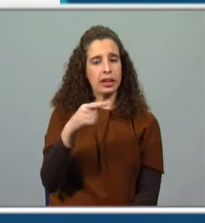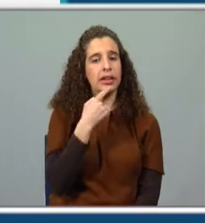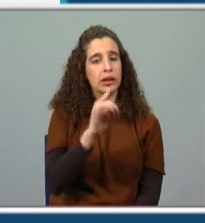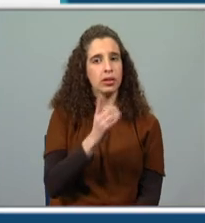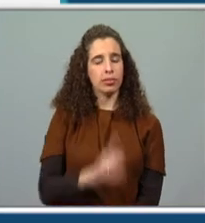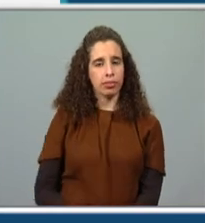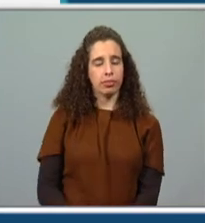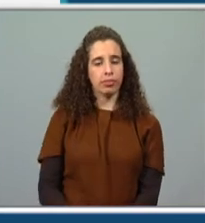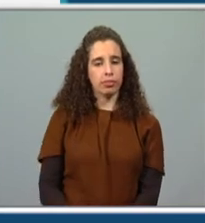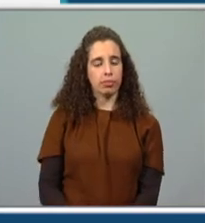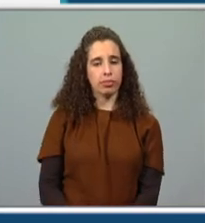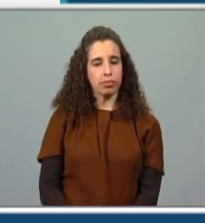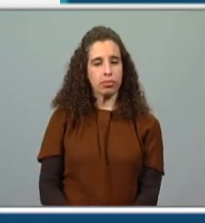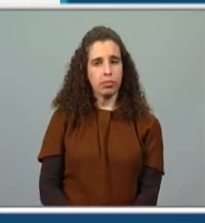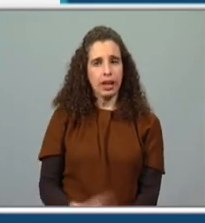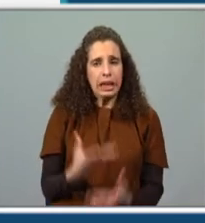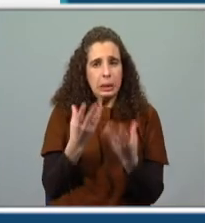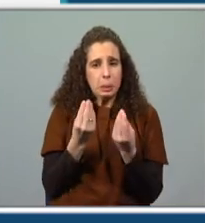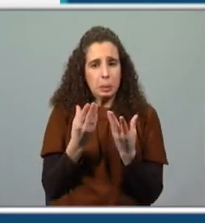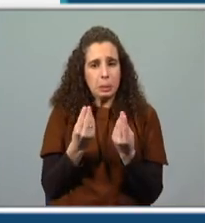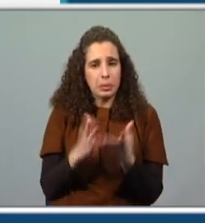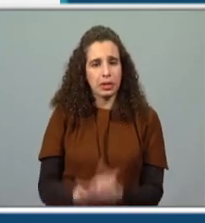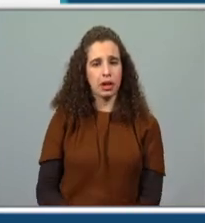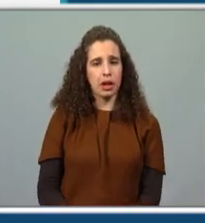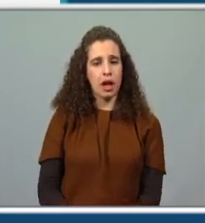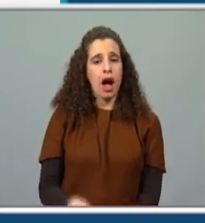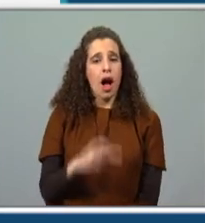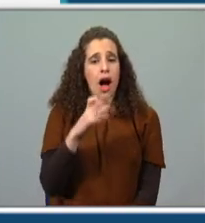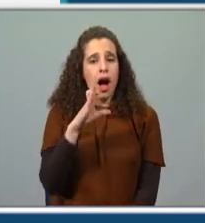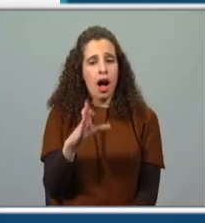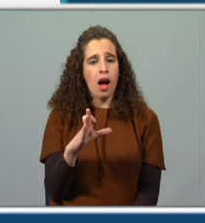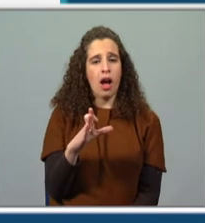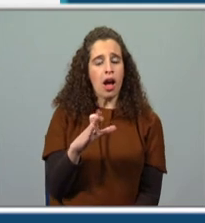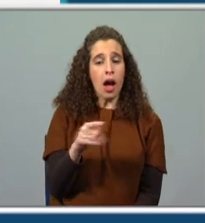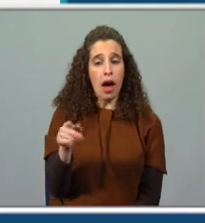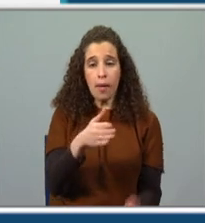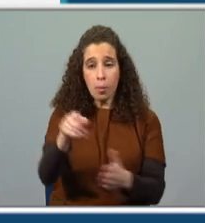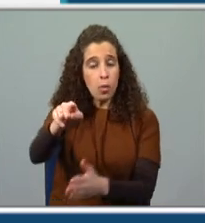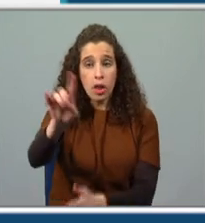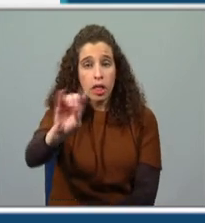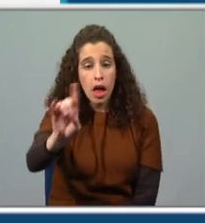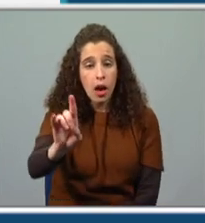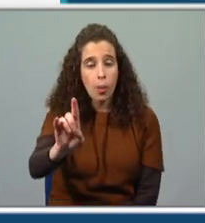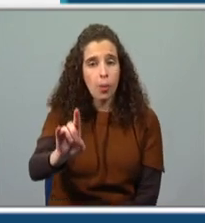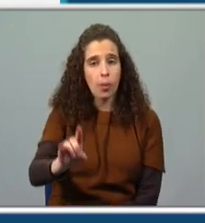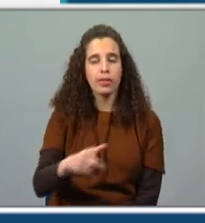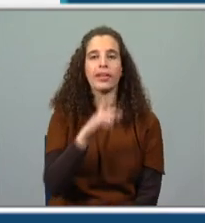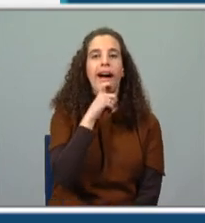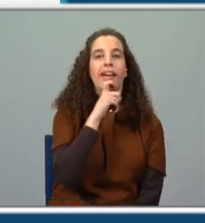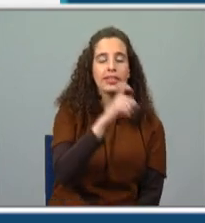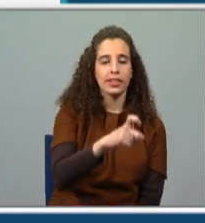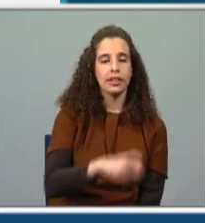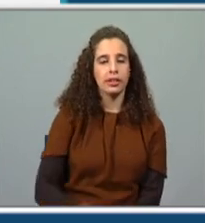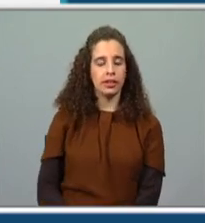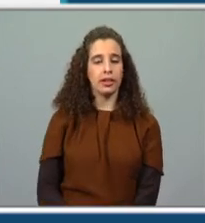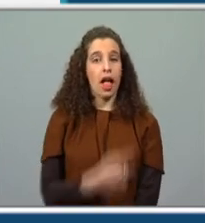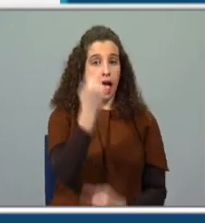que há medo Ah não vá por aí Está ok a avisar alguém 有恐懼哦不要去那裡警告別人沒關係